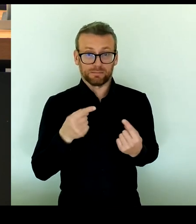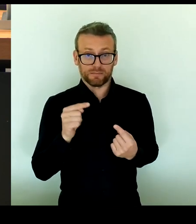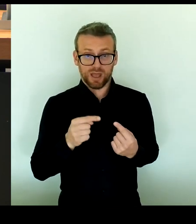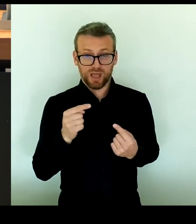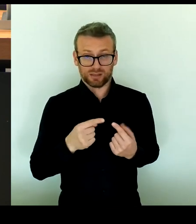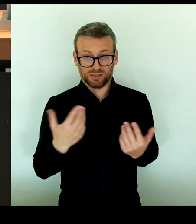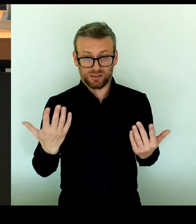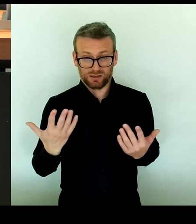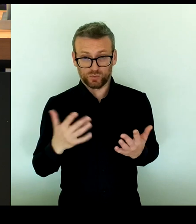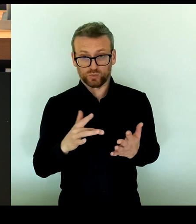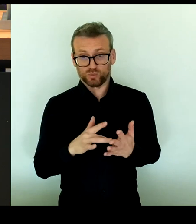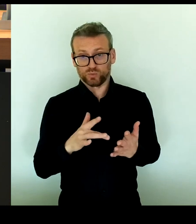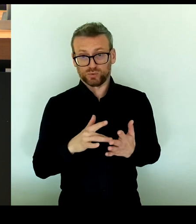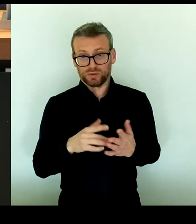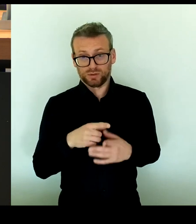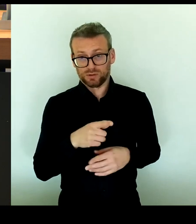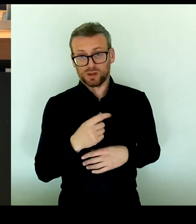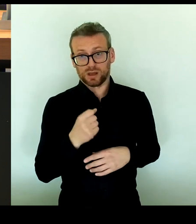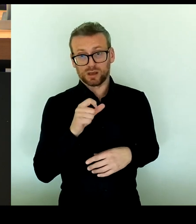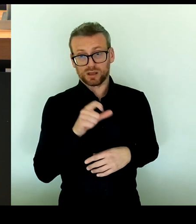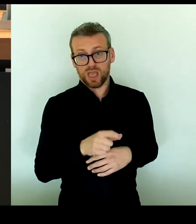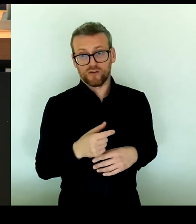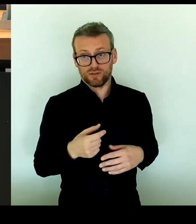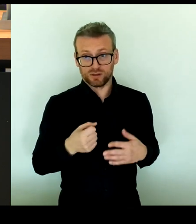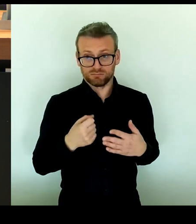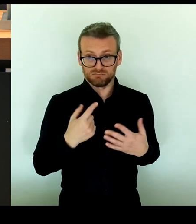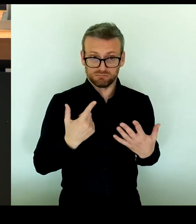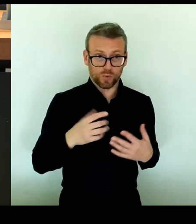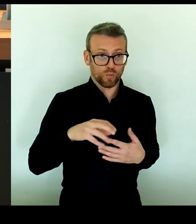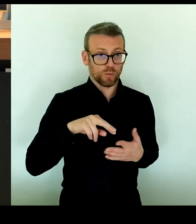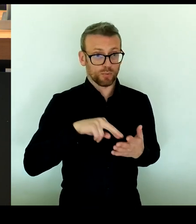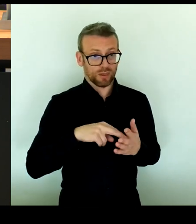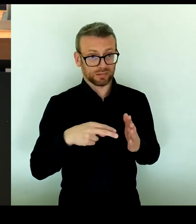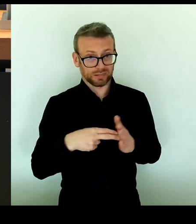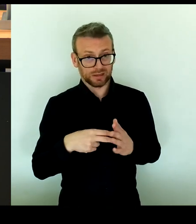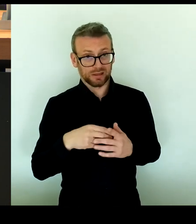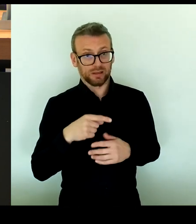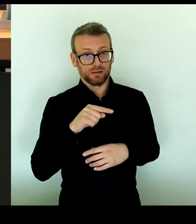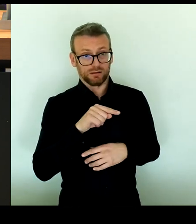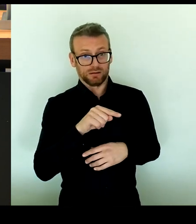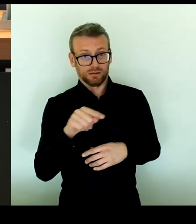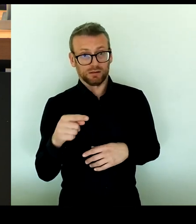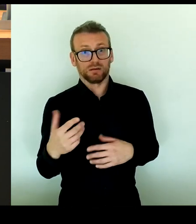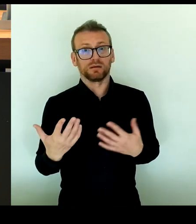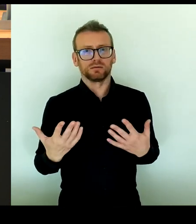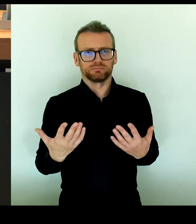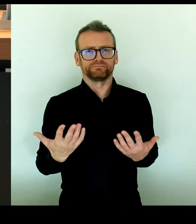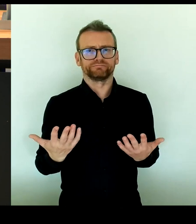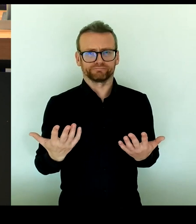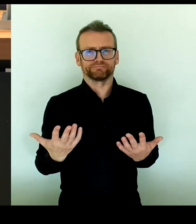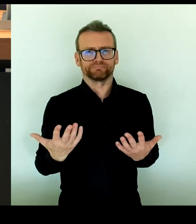sollte es entsprechend gewährleistet werden, im Rahmen von Bebauungsplanverfahren die verkehrliche Erschließung sicherzustellen.